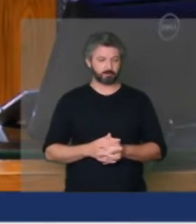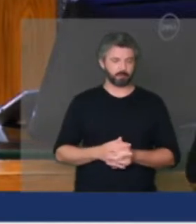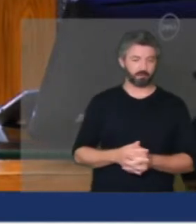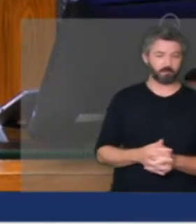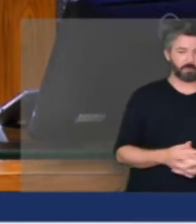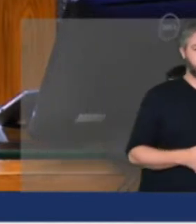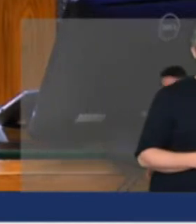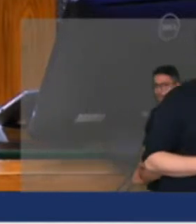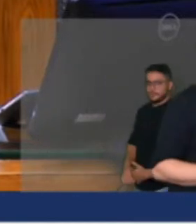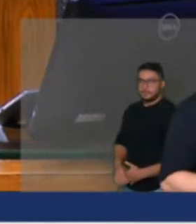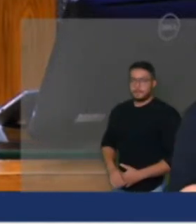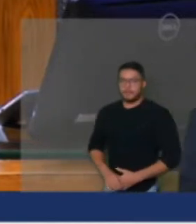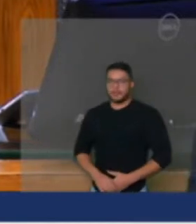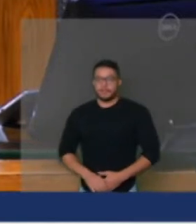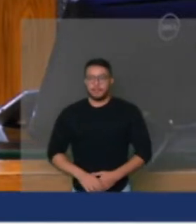ENTÃO EU VOU OUVIR OS LÍDERES E DEPOIS ENTRO NA